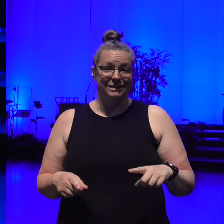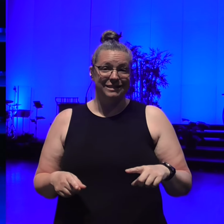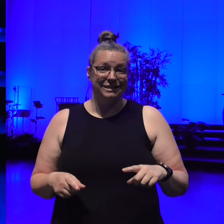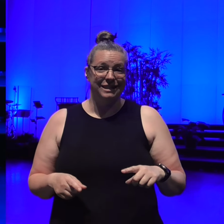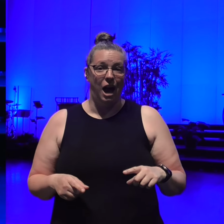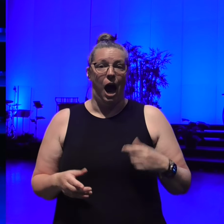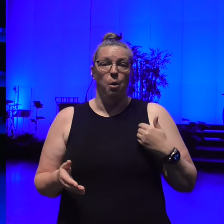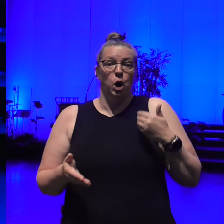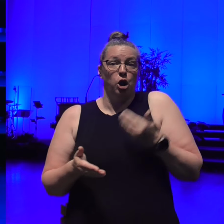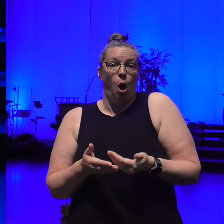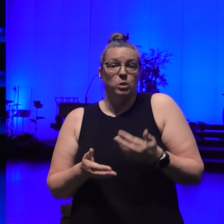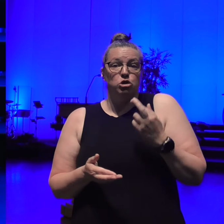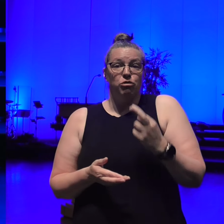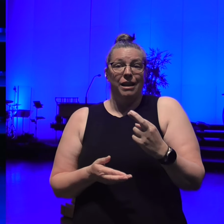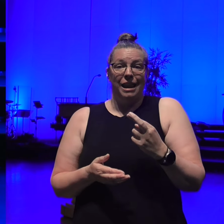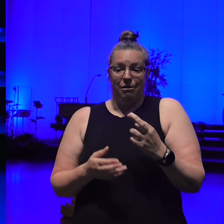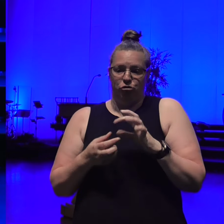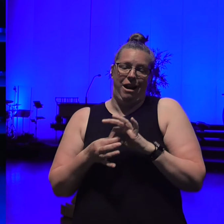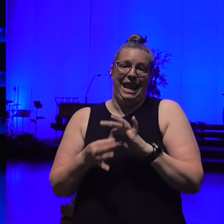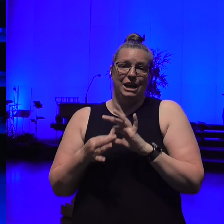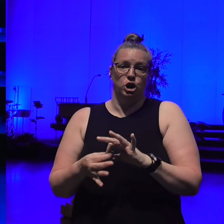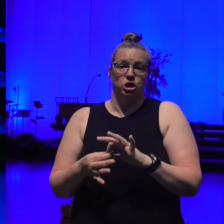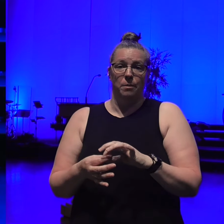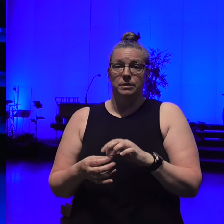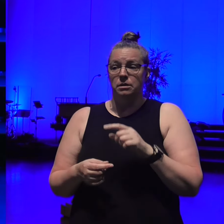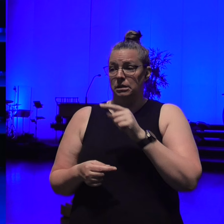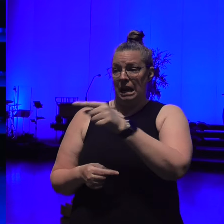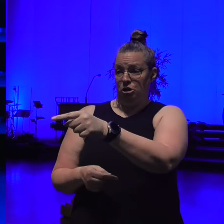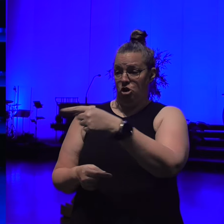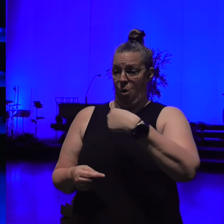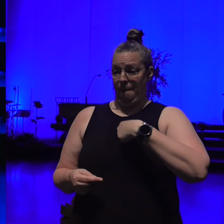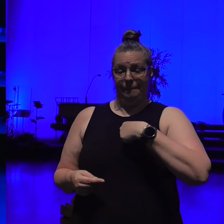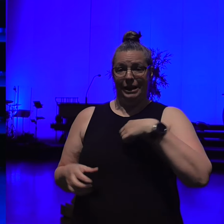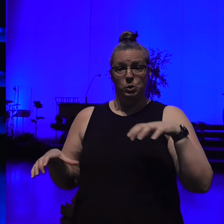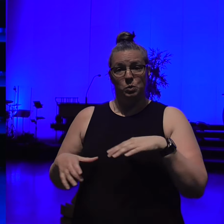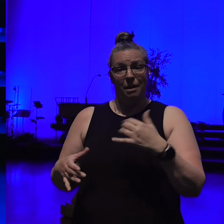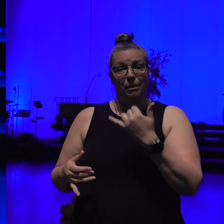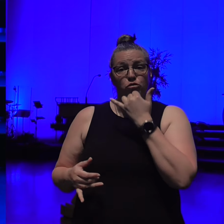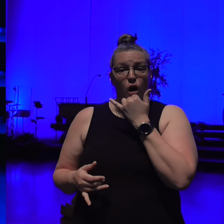relaciones más cercanas? ¿Alguien hizo algo malo? Absolutamente no Diferentes entendimientos Si